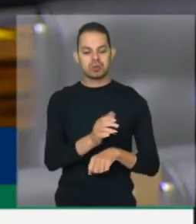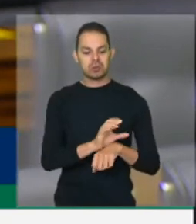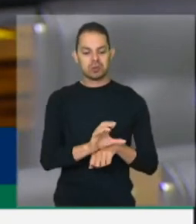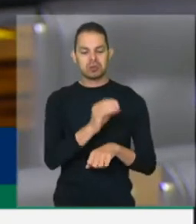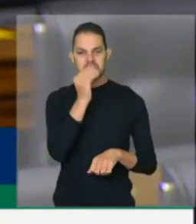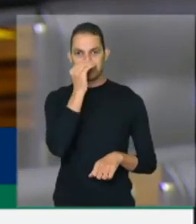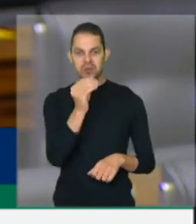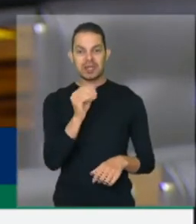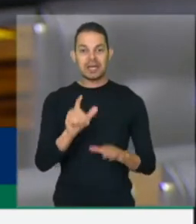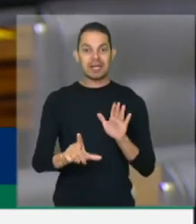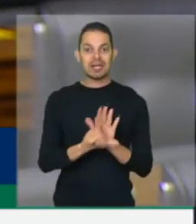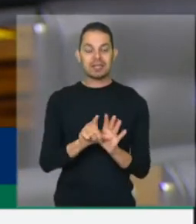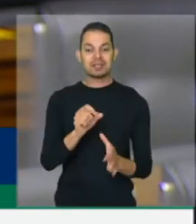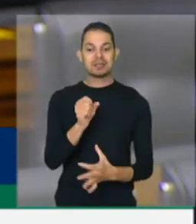LEI DE SEGURANÇA NACIONAL QUE